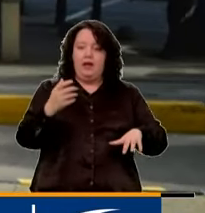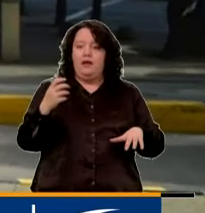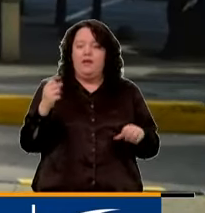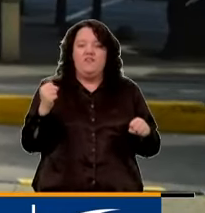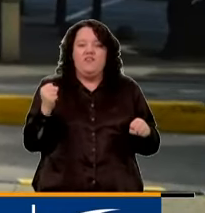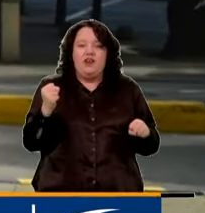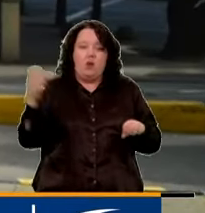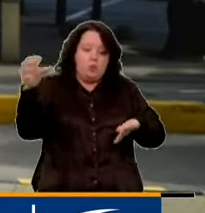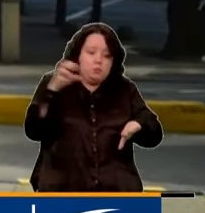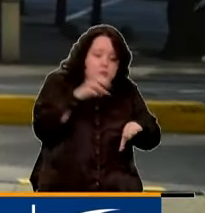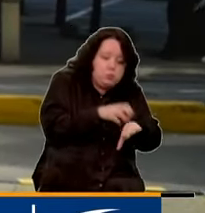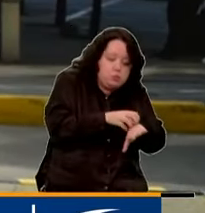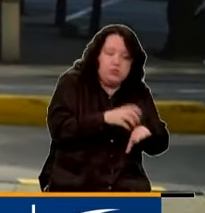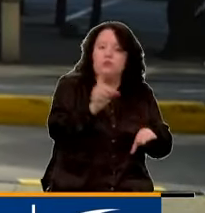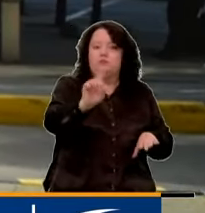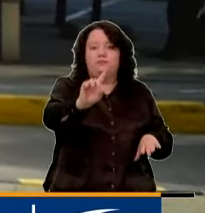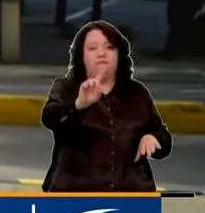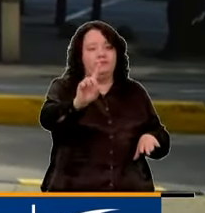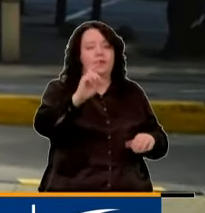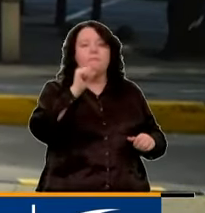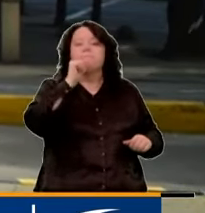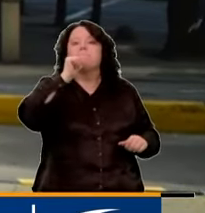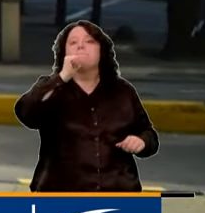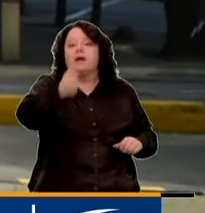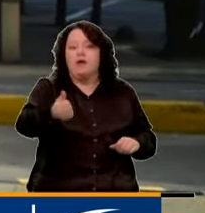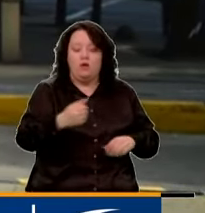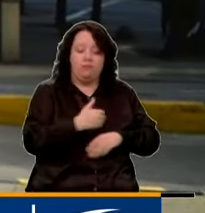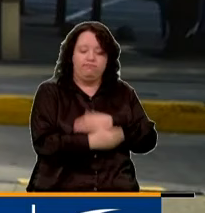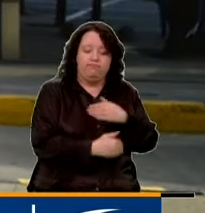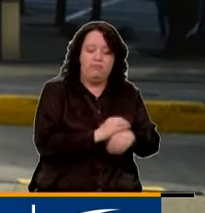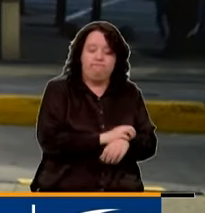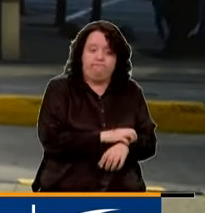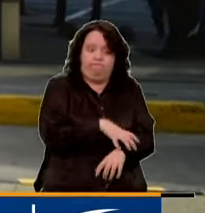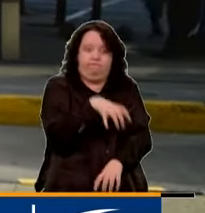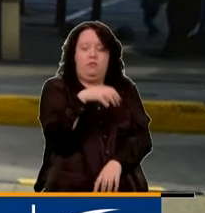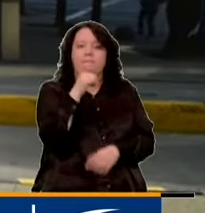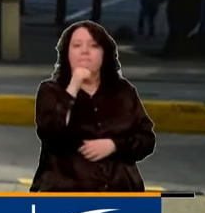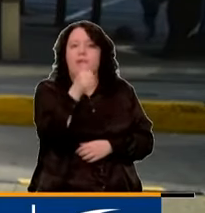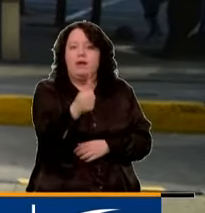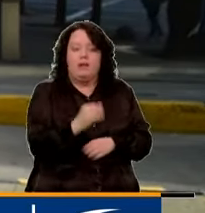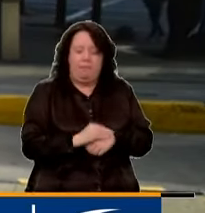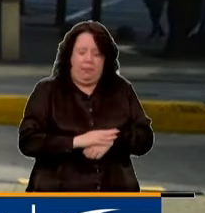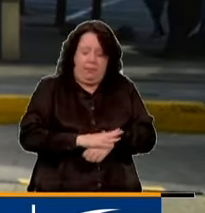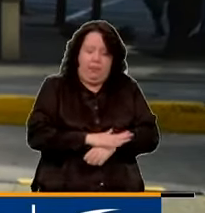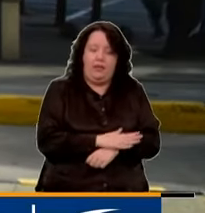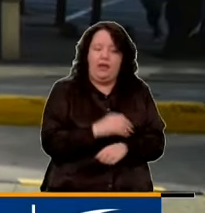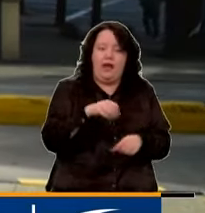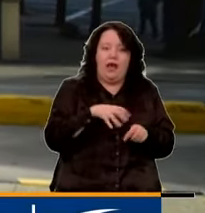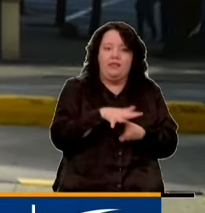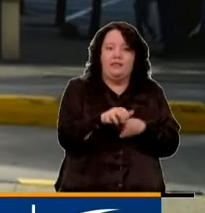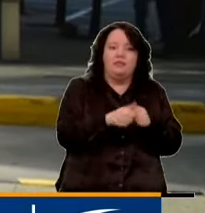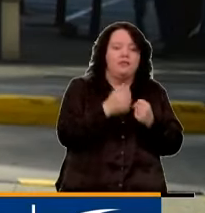a urgencias. )) en caso de una quemadura que